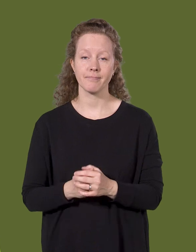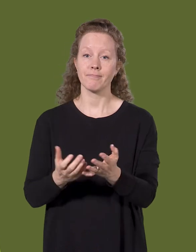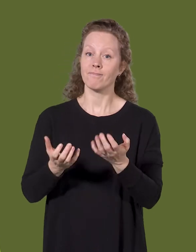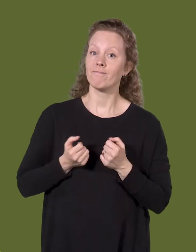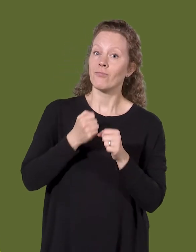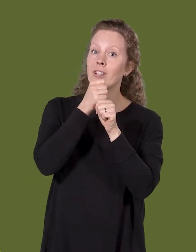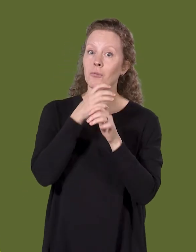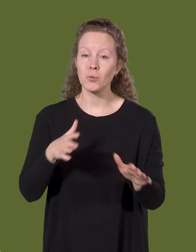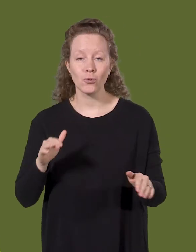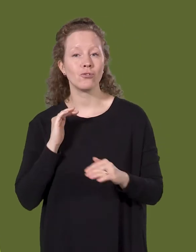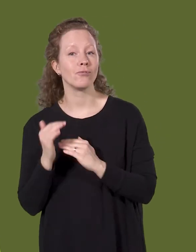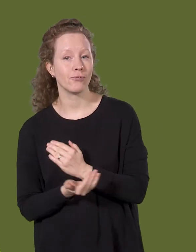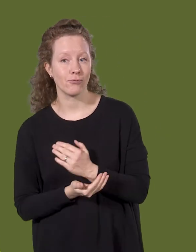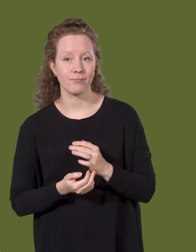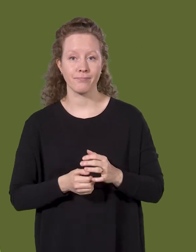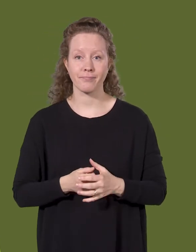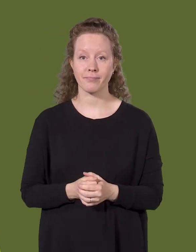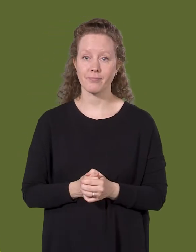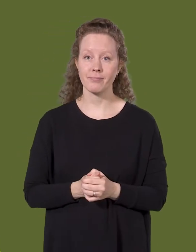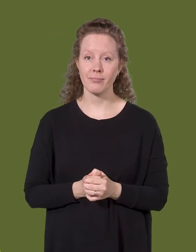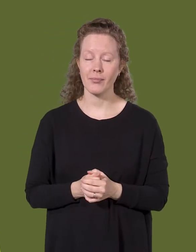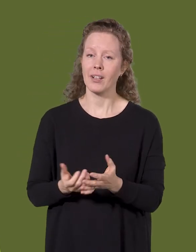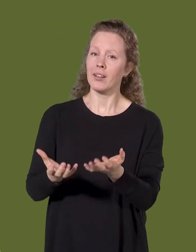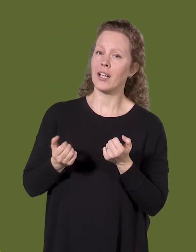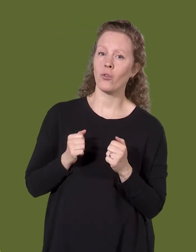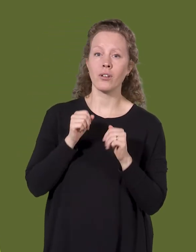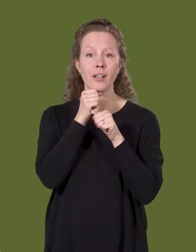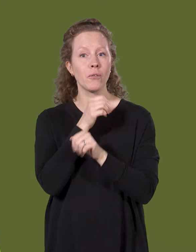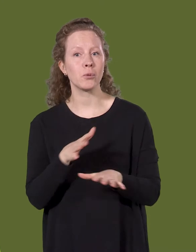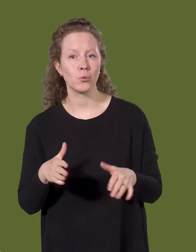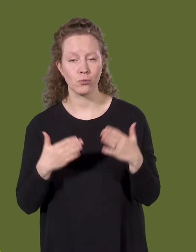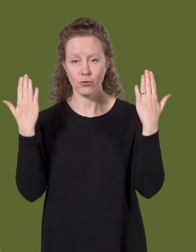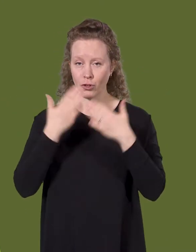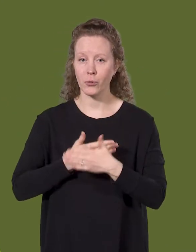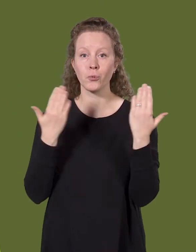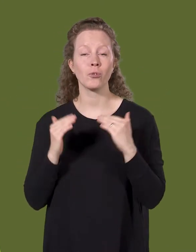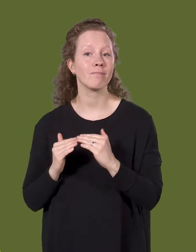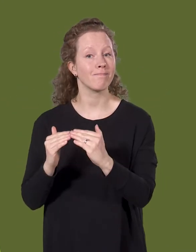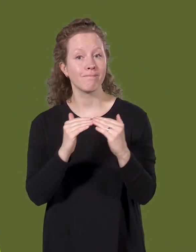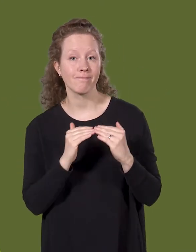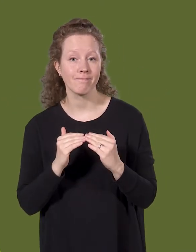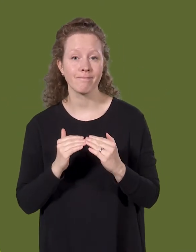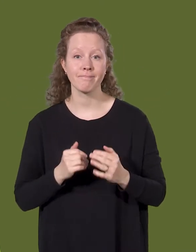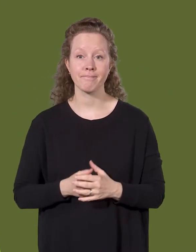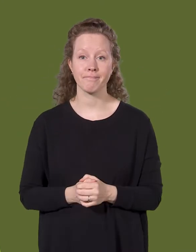Tryggad tillgång till information. Likvärdig tillgång till information 24/7.